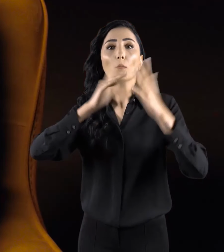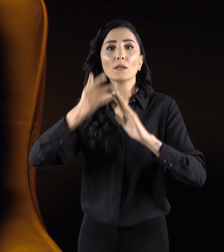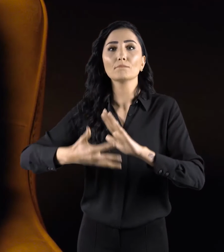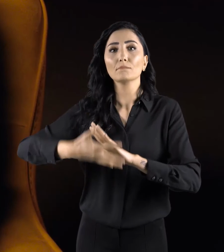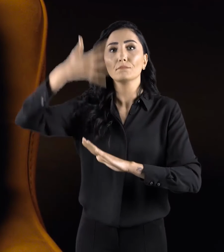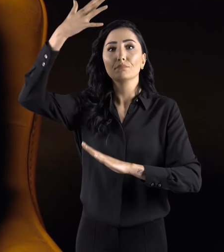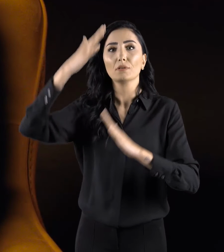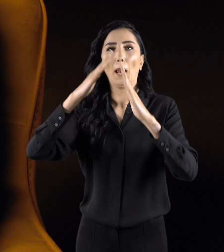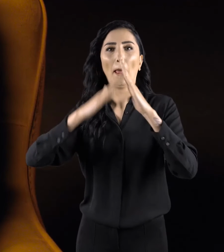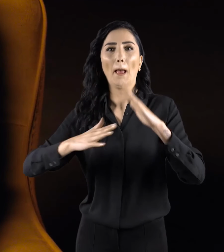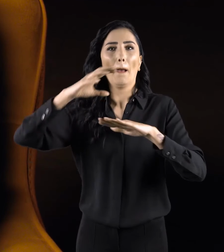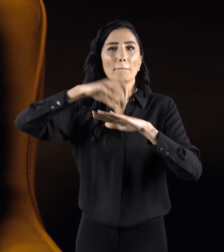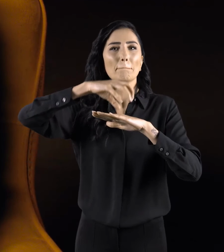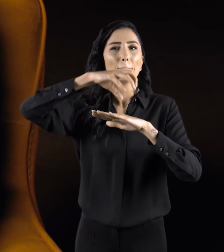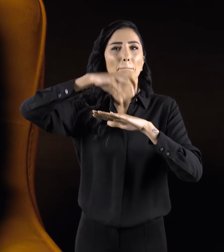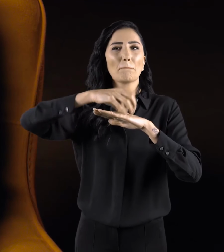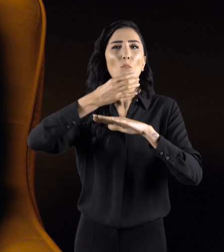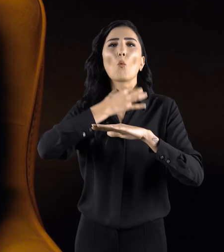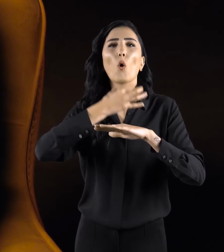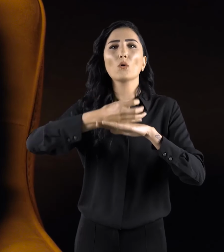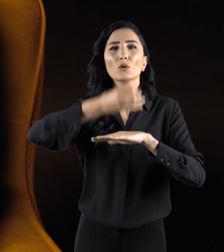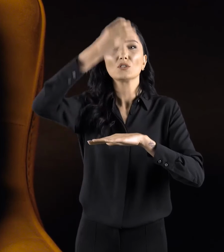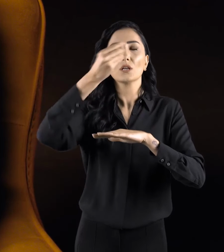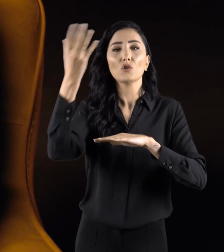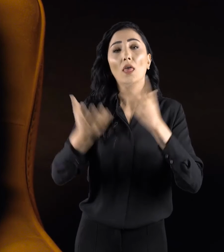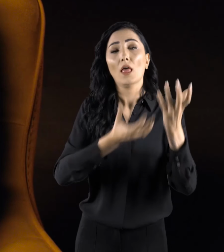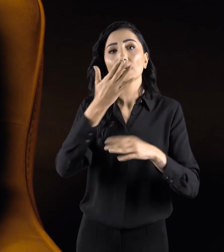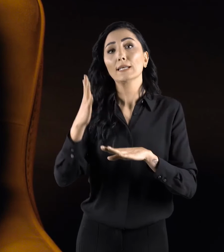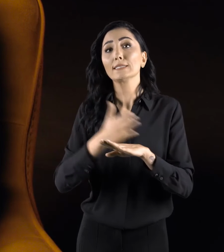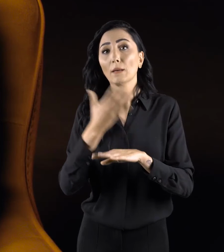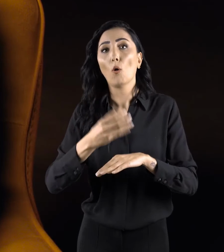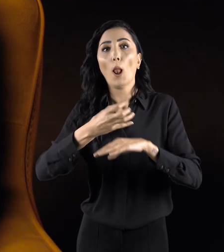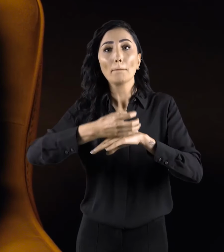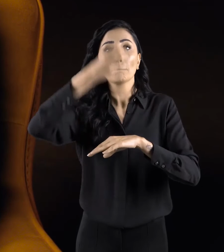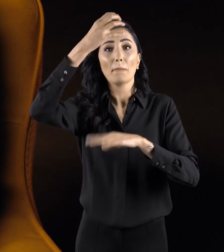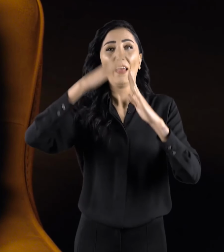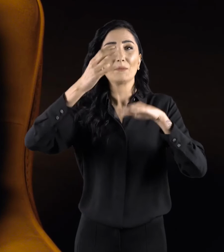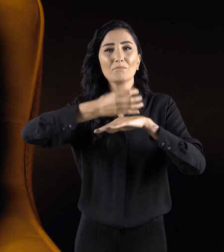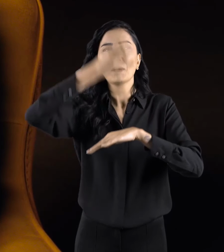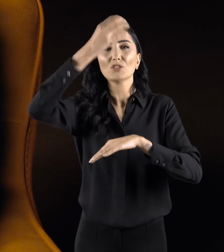Orman yakınlarındaki binaların bacalarından çıkacak kıvılcımlar yangınlara neden olabilir.